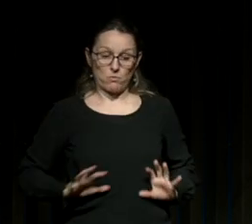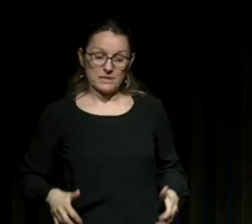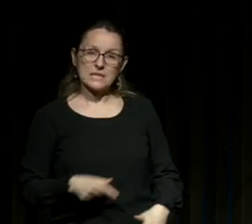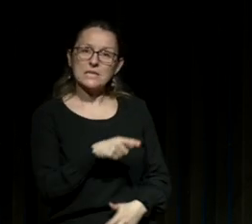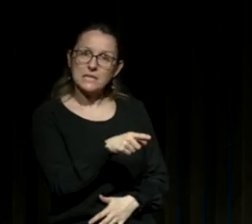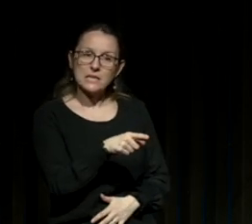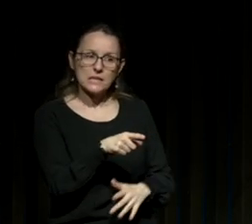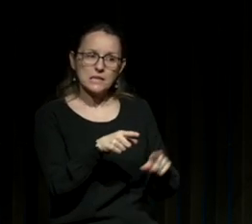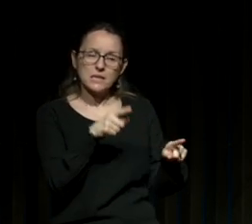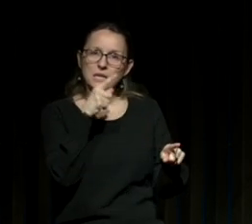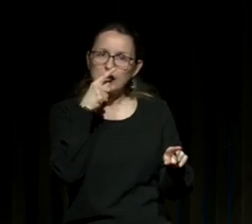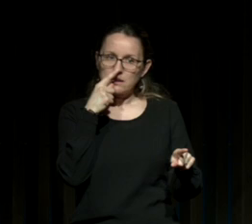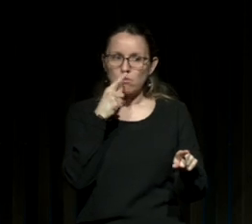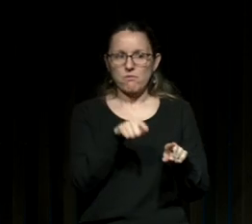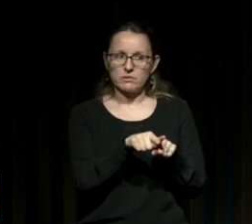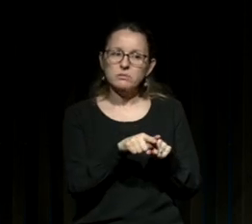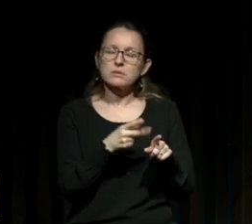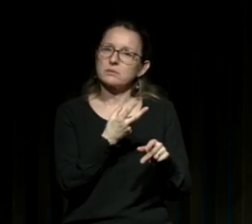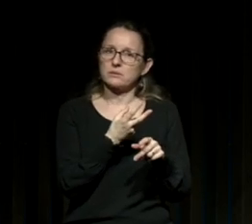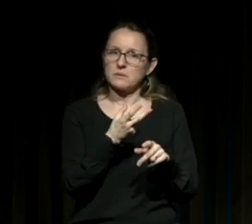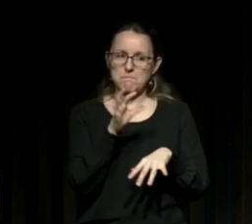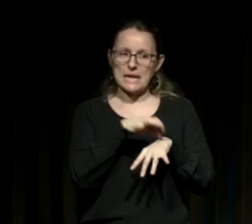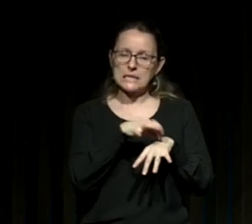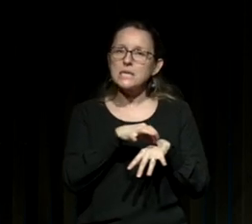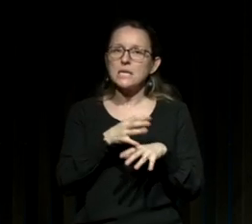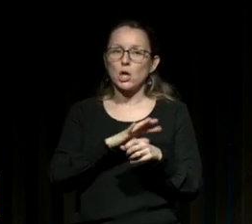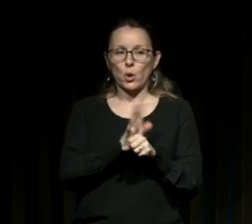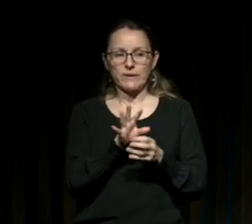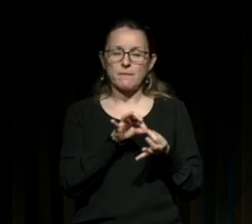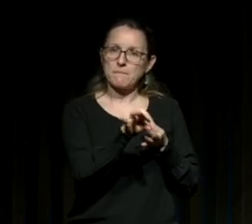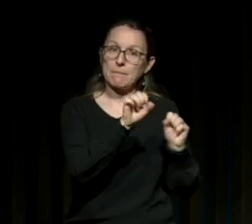plus à risque de faire des formes graves de la maladie plus à risque d'être hospitalisés en